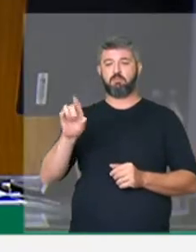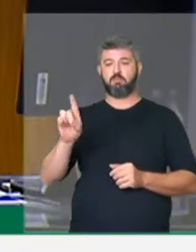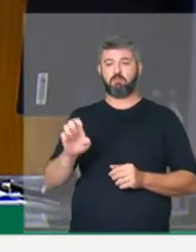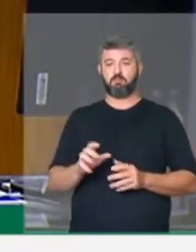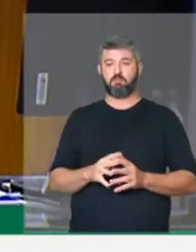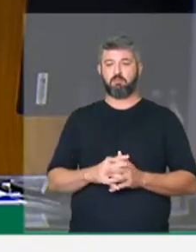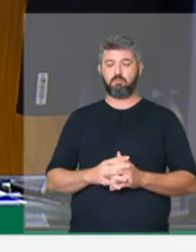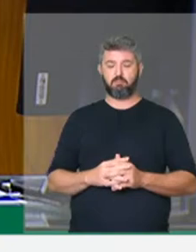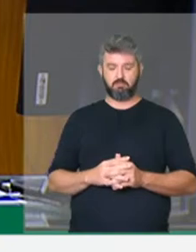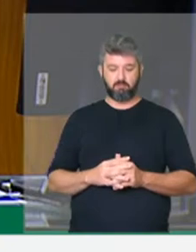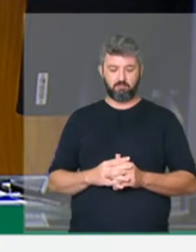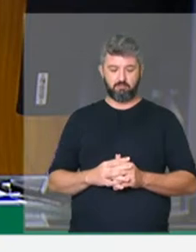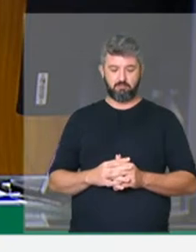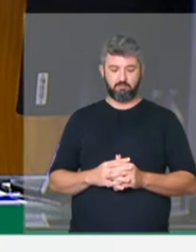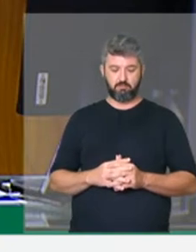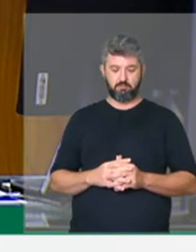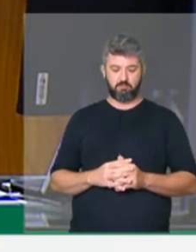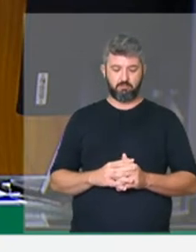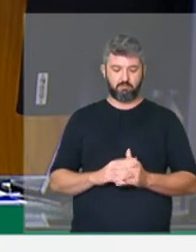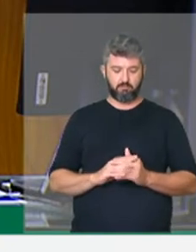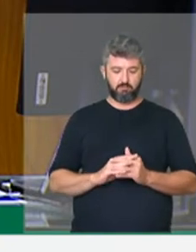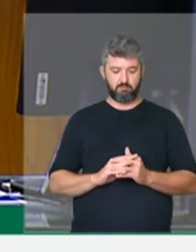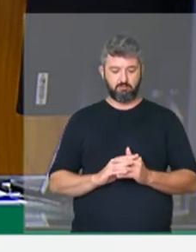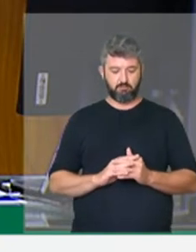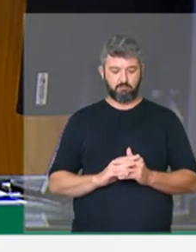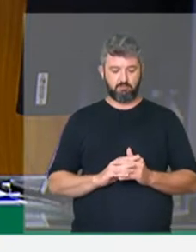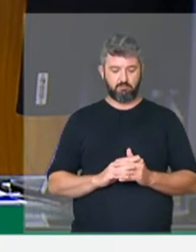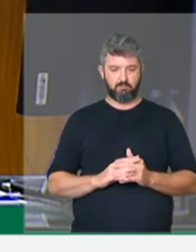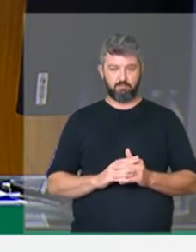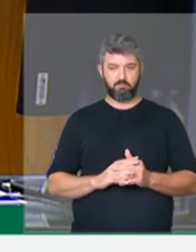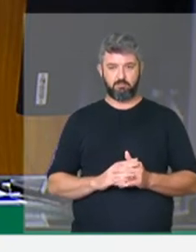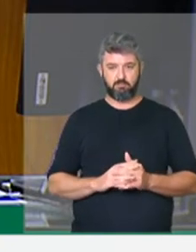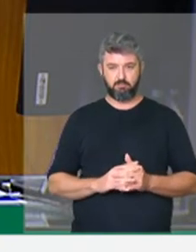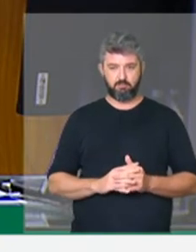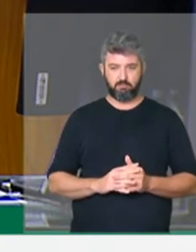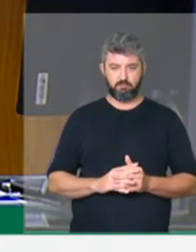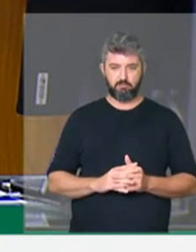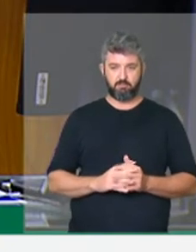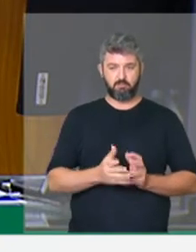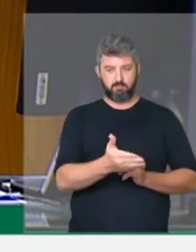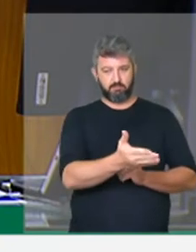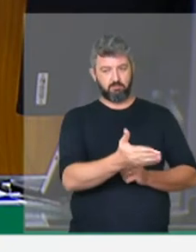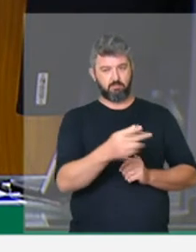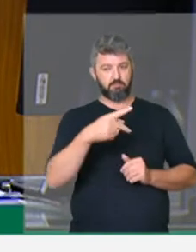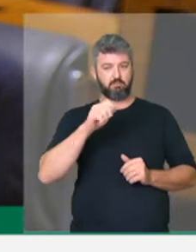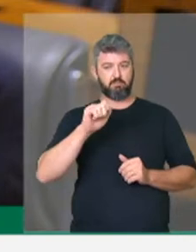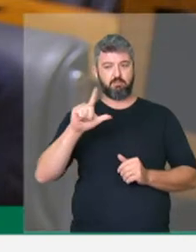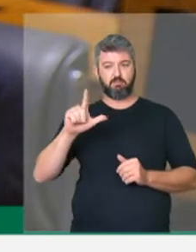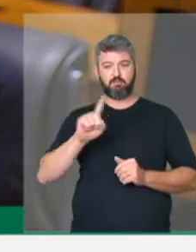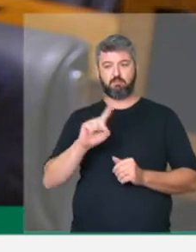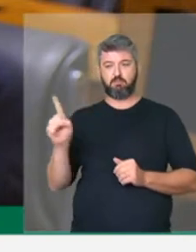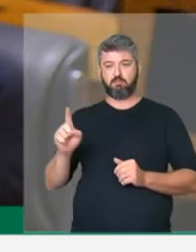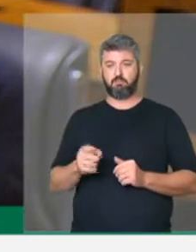[PRESIDENTE]: COMO ORIENTA O SOLIDARIEDADE? [DEPUTADO]: O SOLIDARIEDADE VOTA PELA MANUTENÇÃO DO TEXTO,